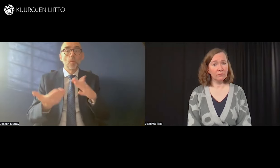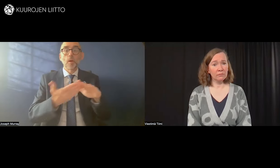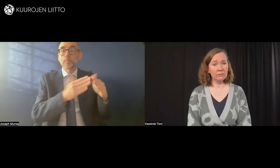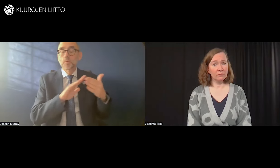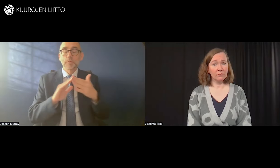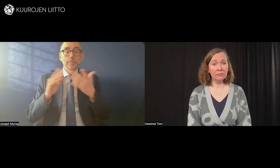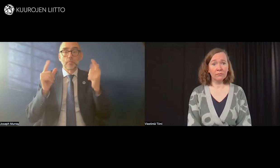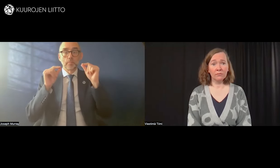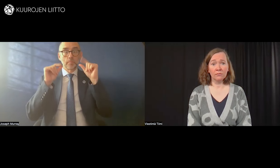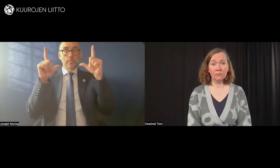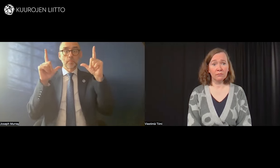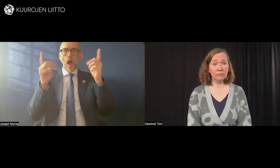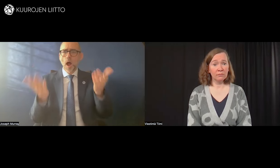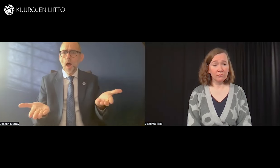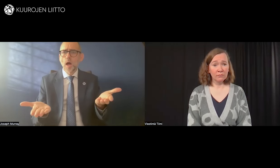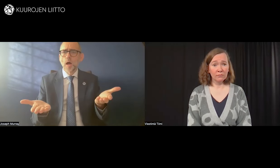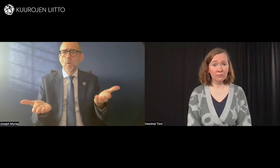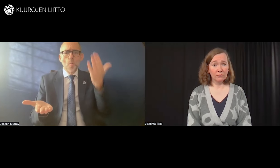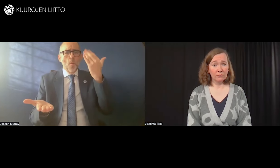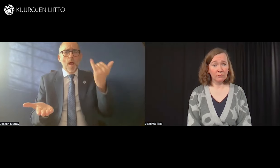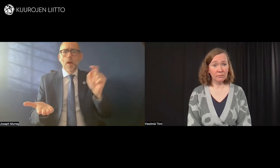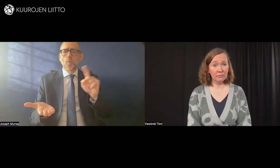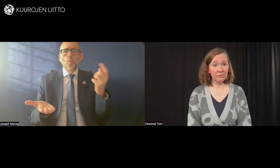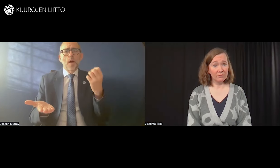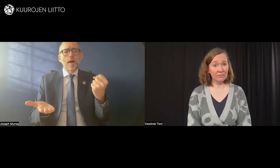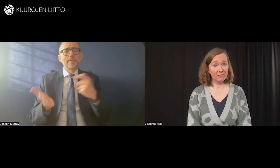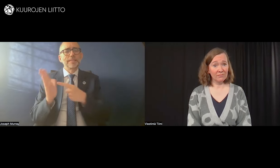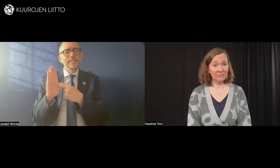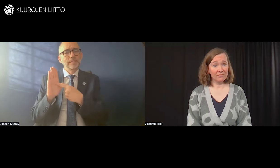Maailmalla kuurojen yhteisö heräsi siihen, että -